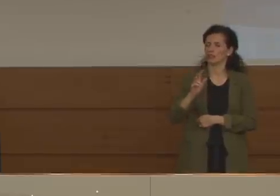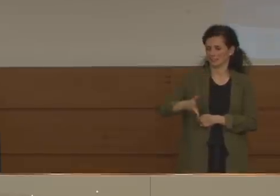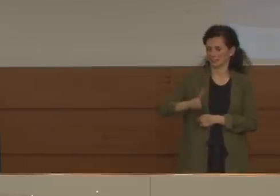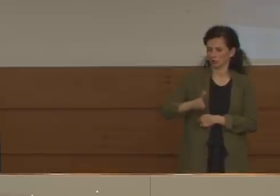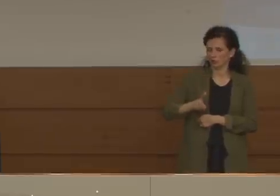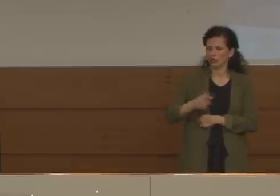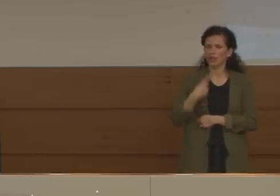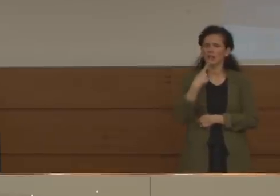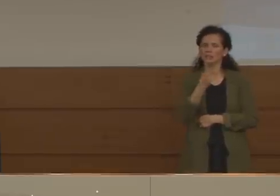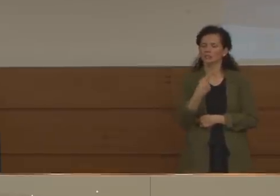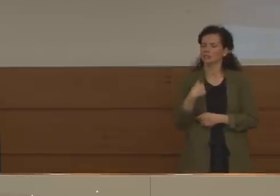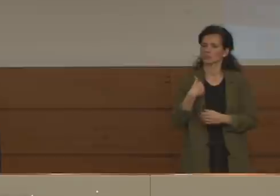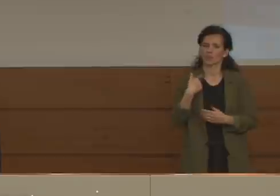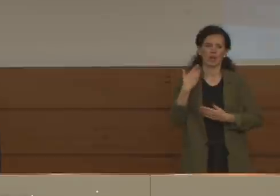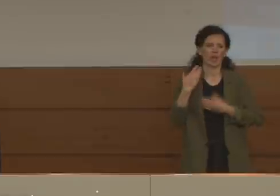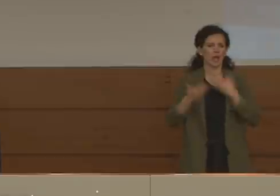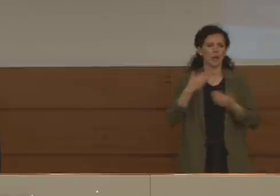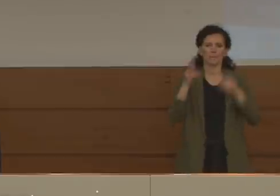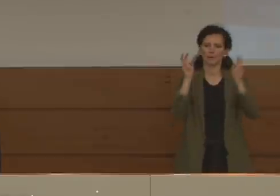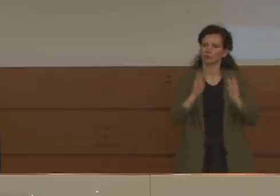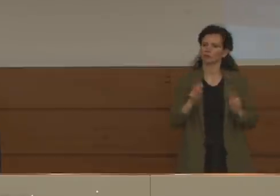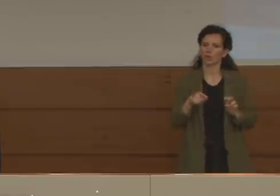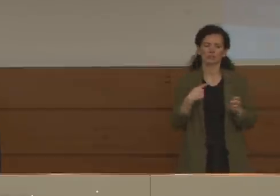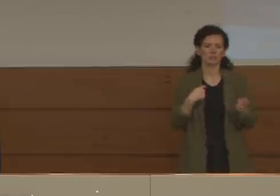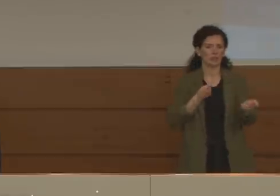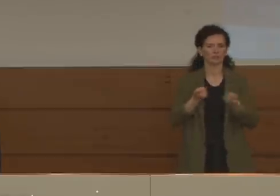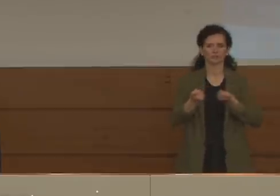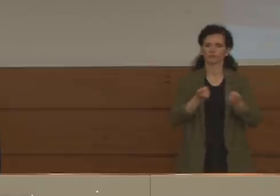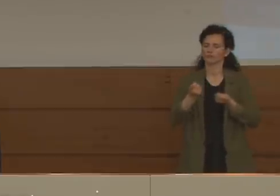l'emergenza, rispetto a quello che prevedono con i numeri. E volevo